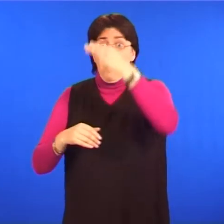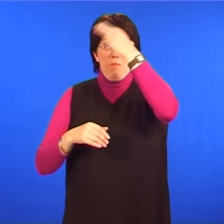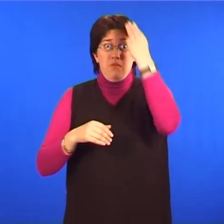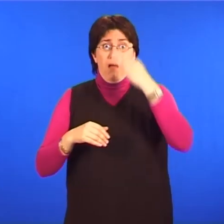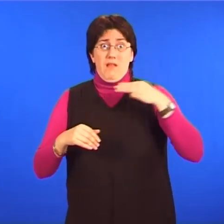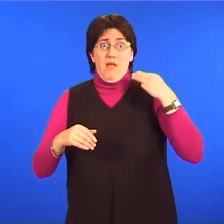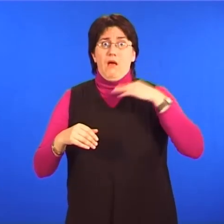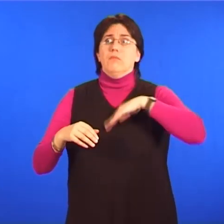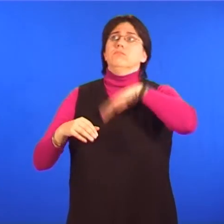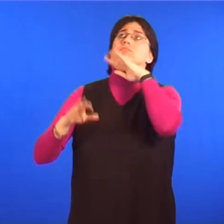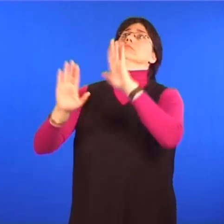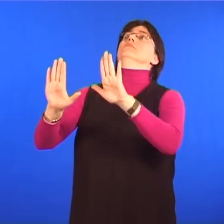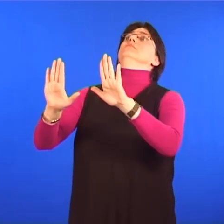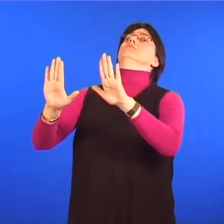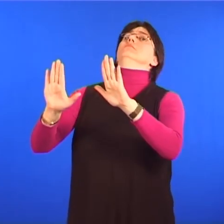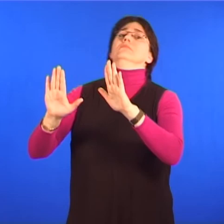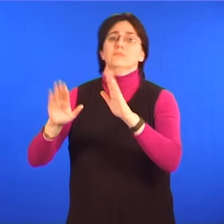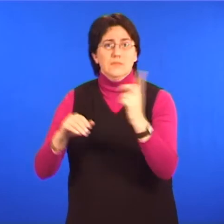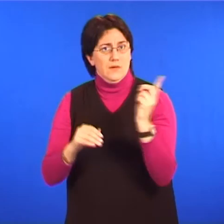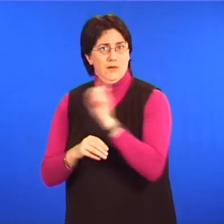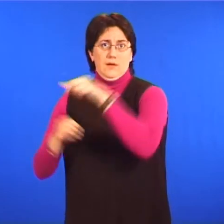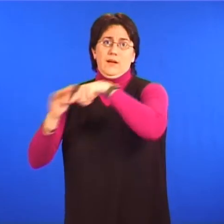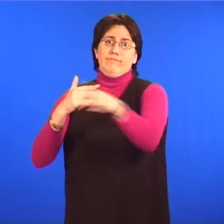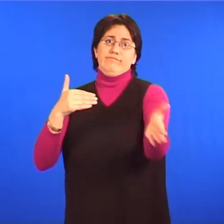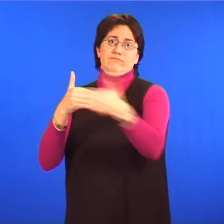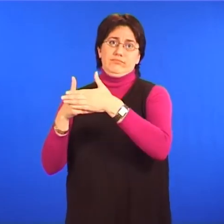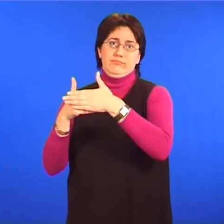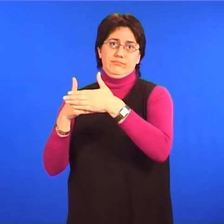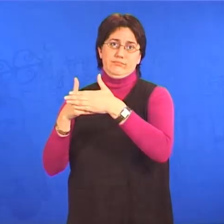María vildi ekki heyra meira, heldur læsti sem skjótast.